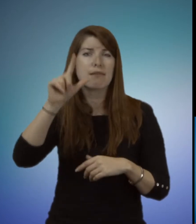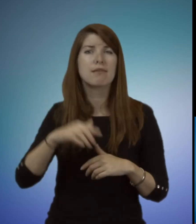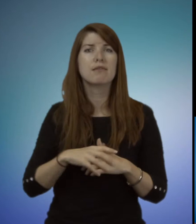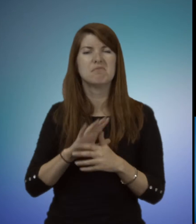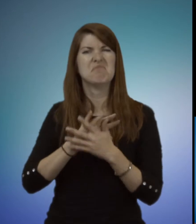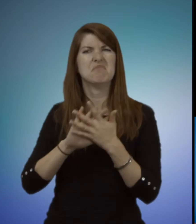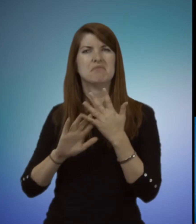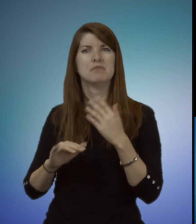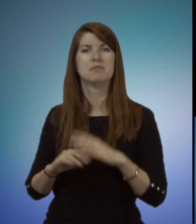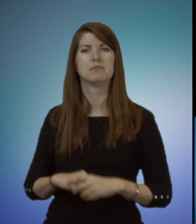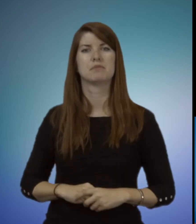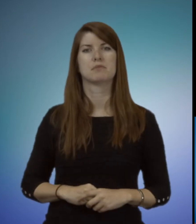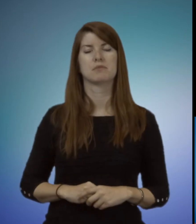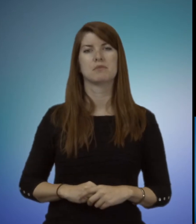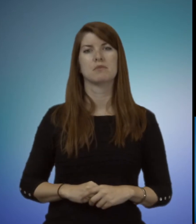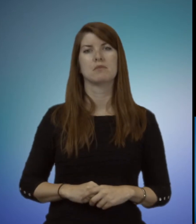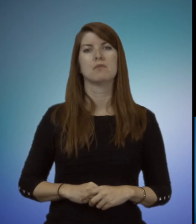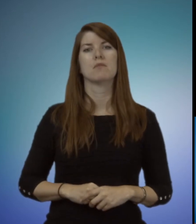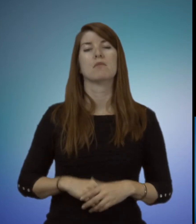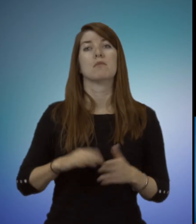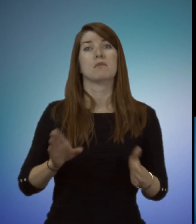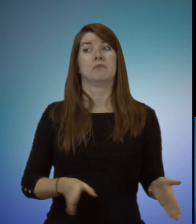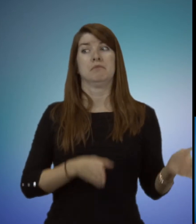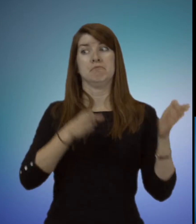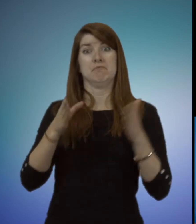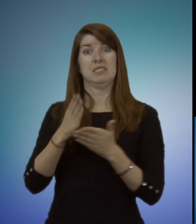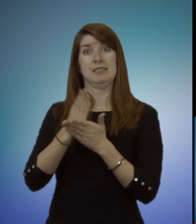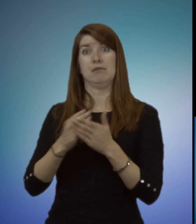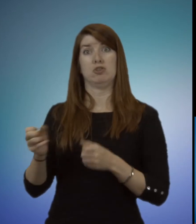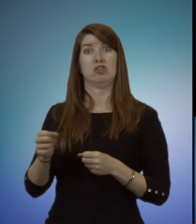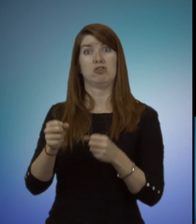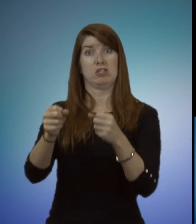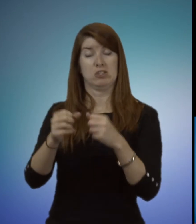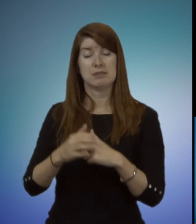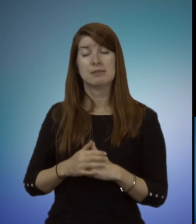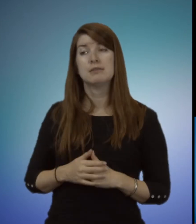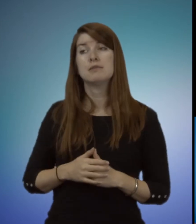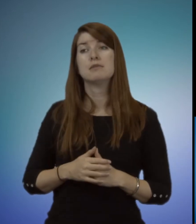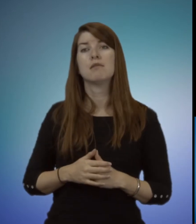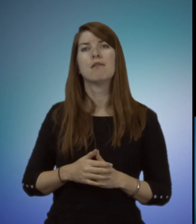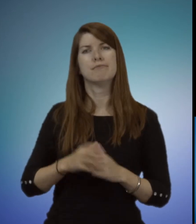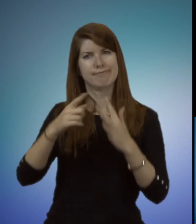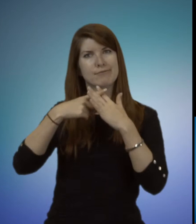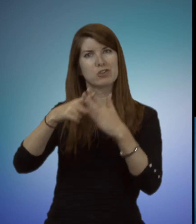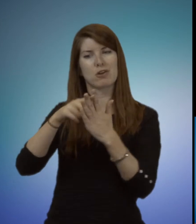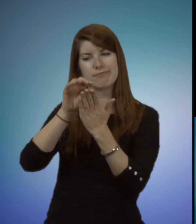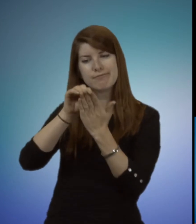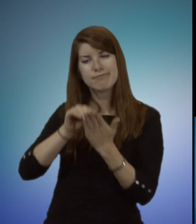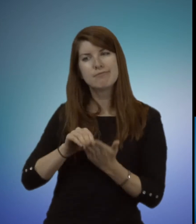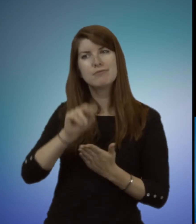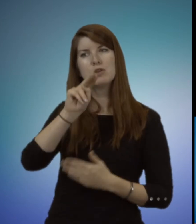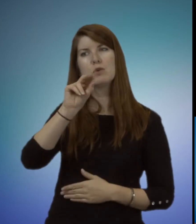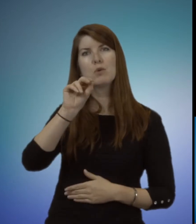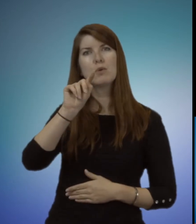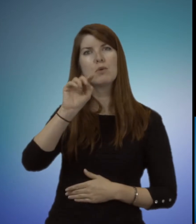Algunas estadísticas para cerrar, comience a escribir en un cuaderno de notas, registre las